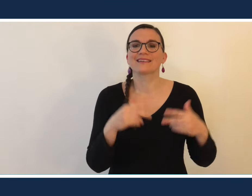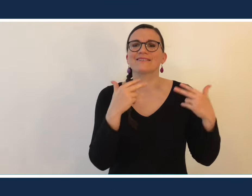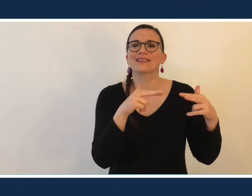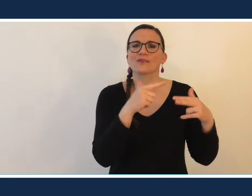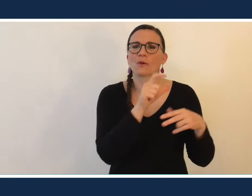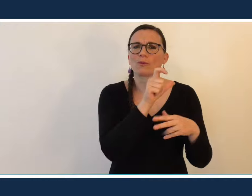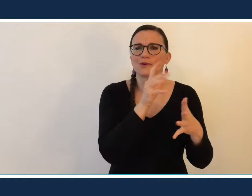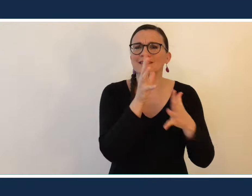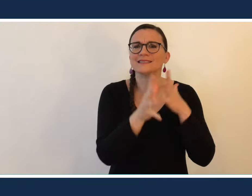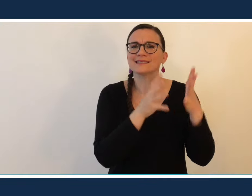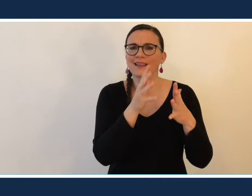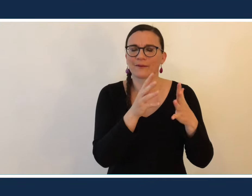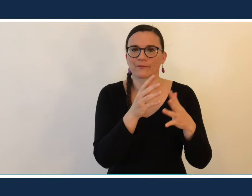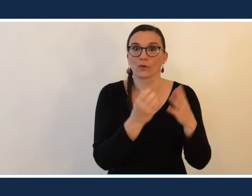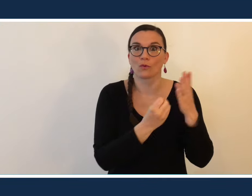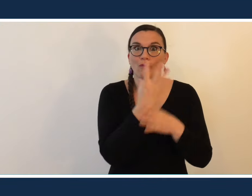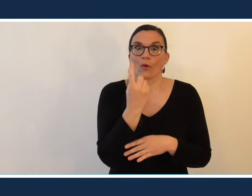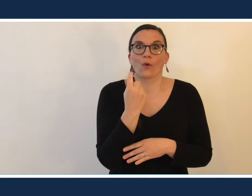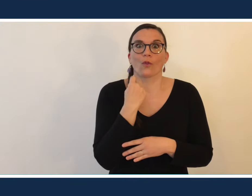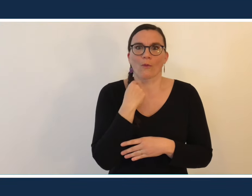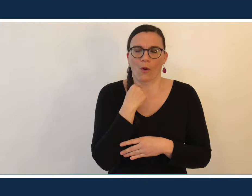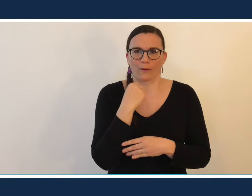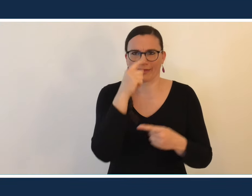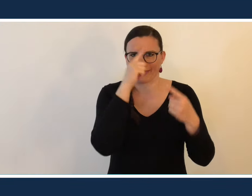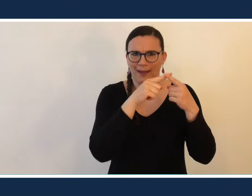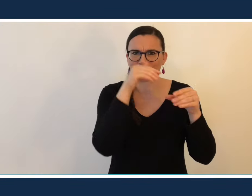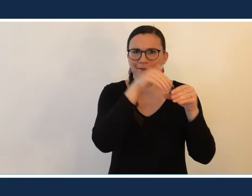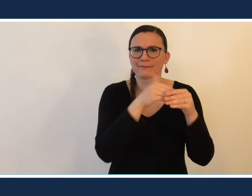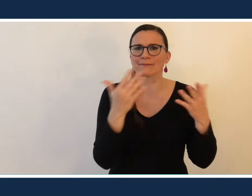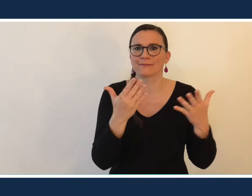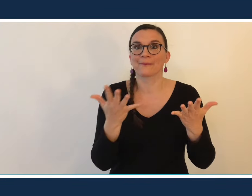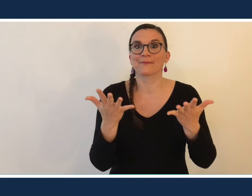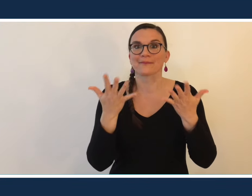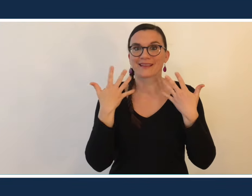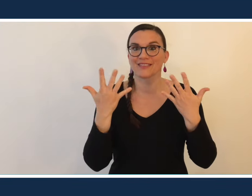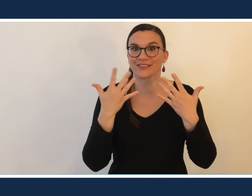Dans ce nouveau numéro [Du Mot au signe], nous avons choisi de parler du printemps.